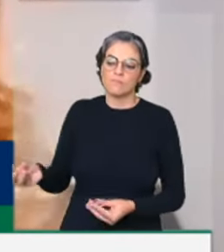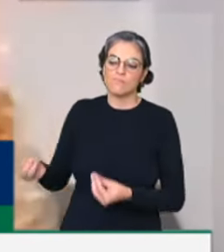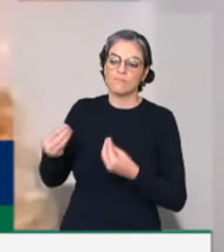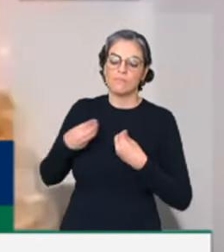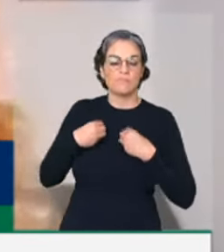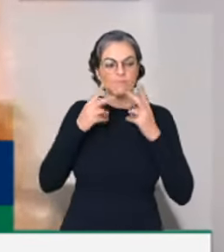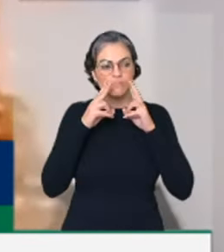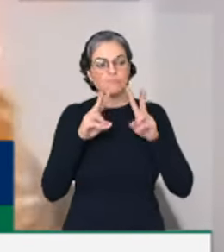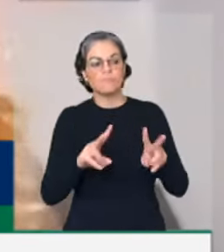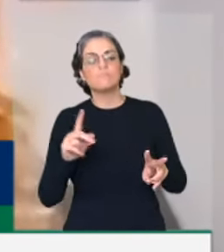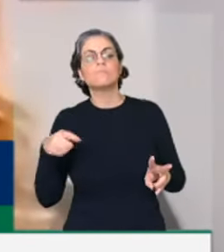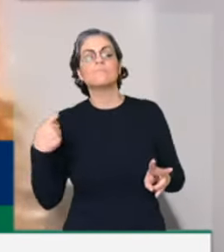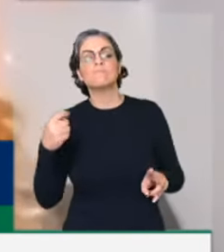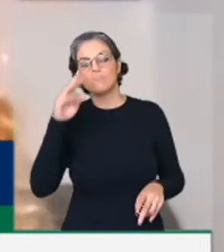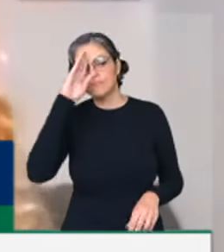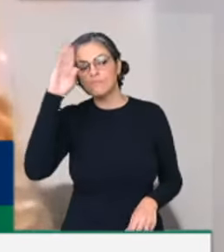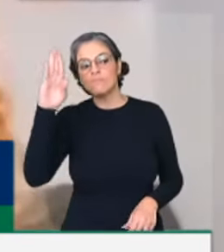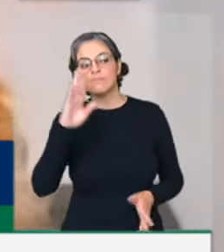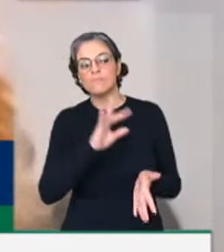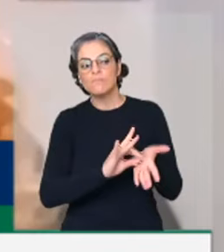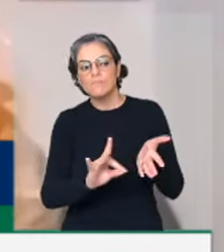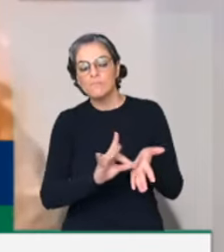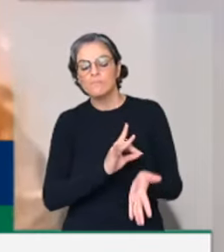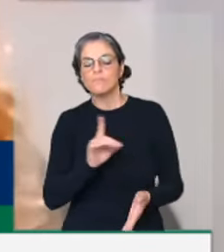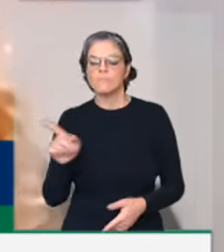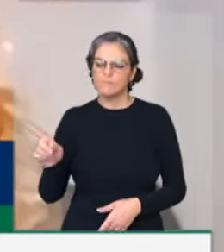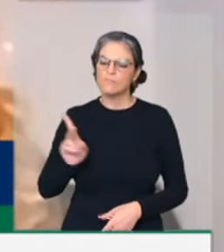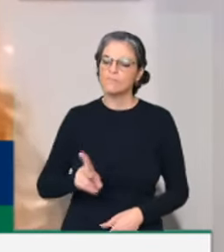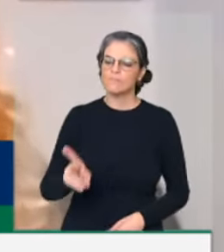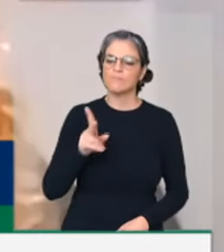DIZIA ISSO. SEMPRE ENXERGUE O INIMIGO PRINCIPAL E FAÇA UMA FRENTE AMPLA PARA DERROTÁ-LO. E É ISSO QUE NÓS VAMOS